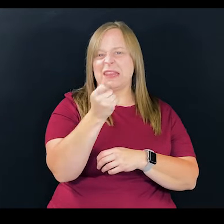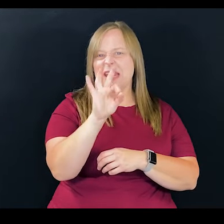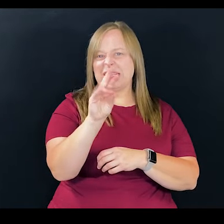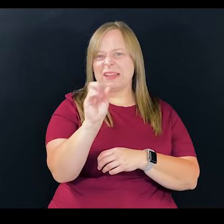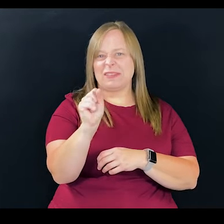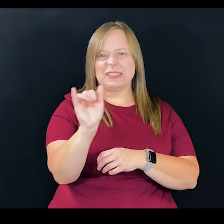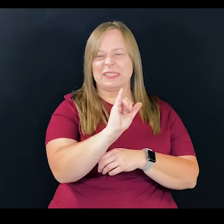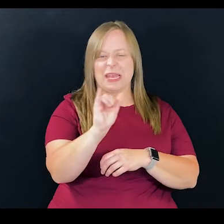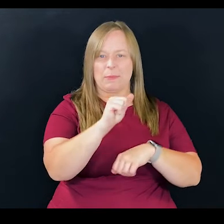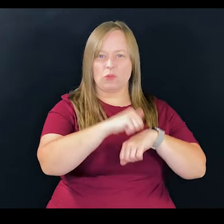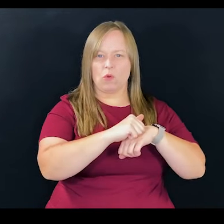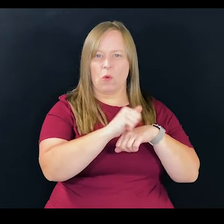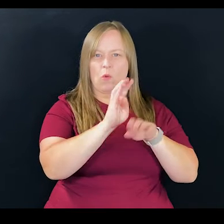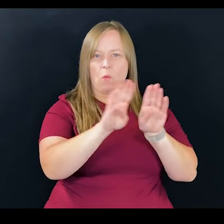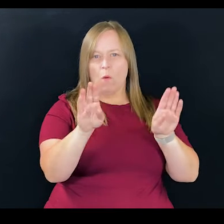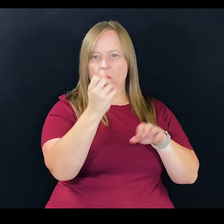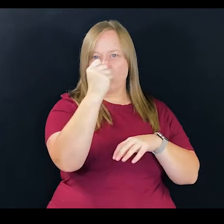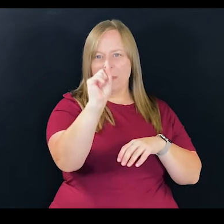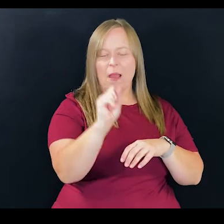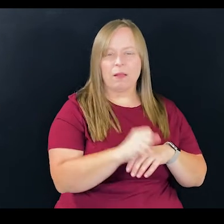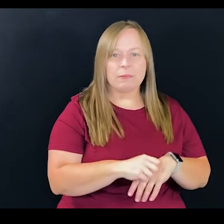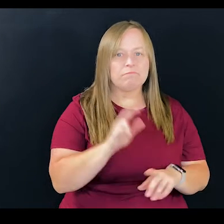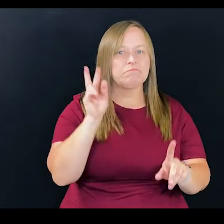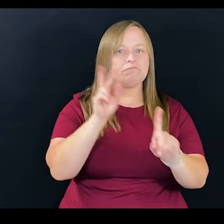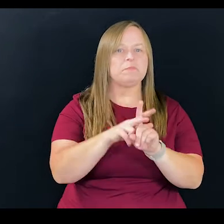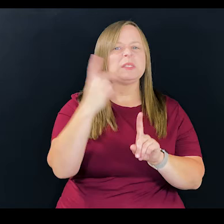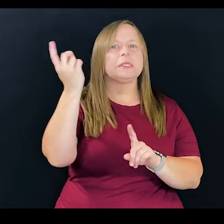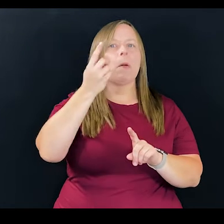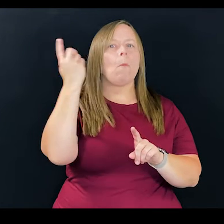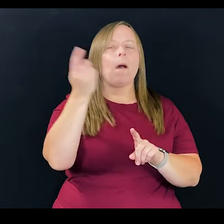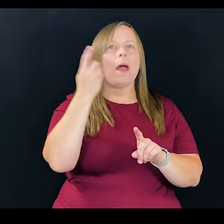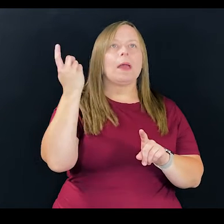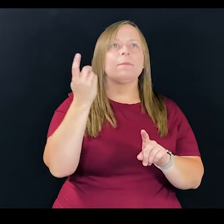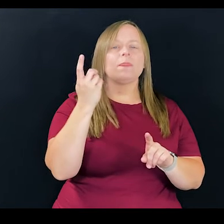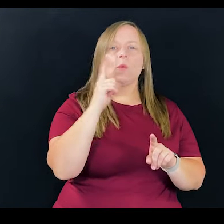al igual como el Stonewall Rebellion, y fue una persona